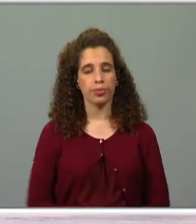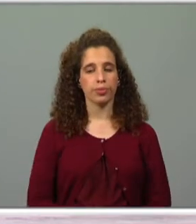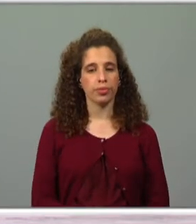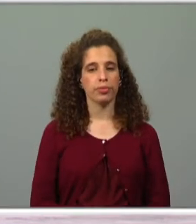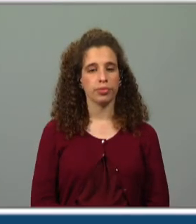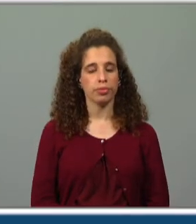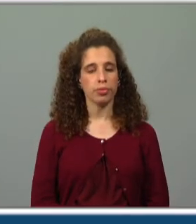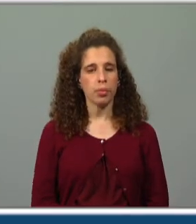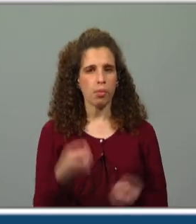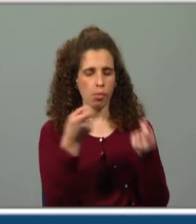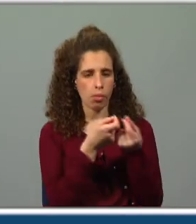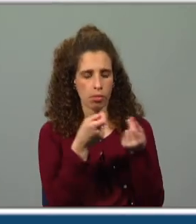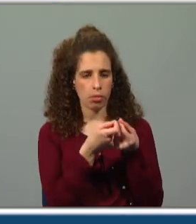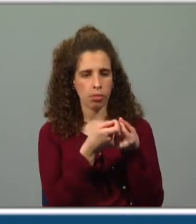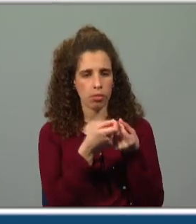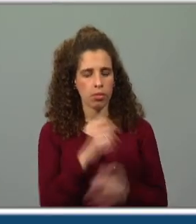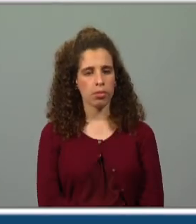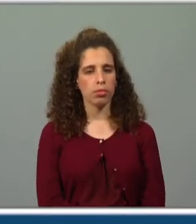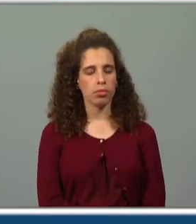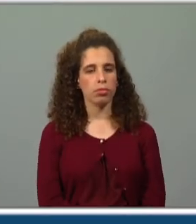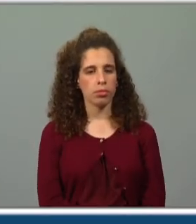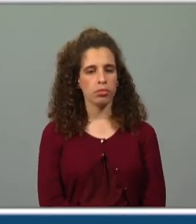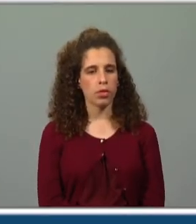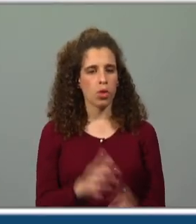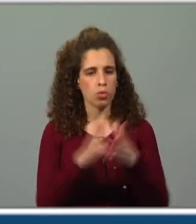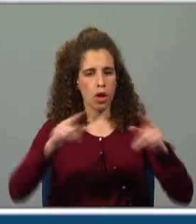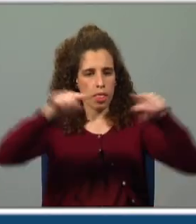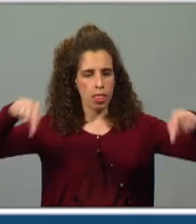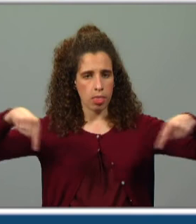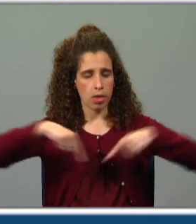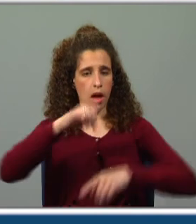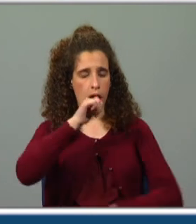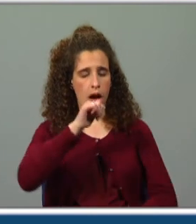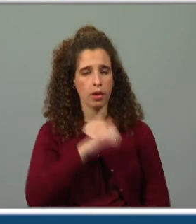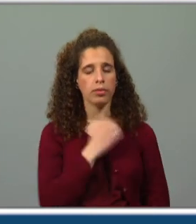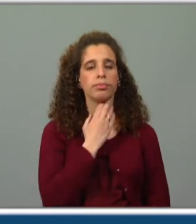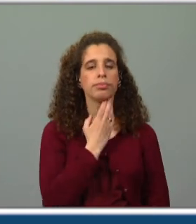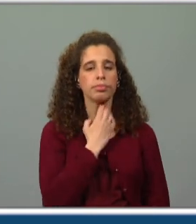ao perto é um grande tanque de água 關這是一個大水箱